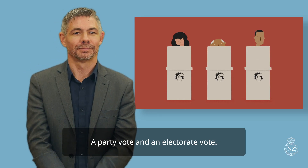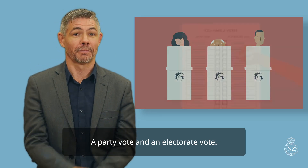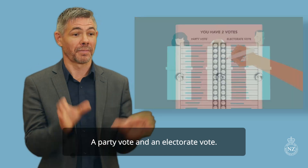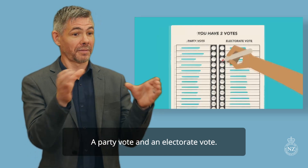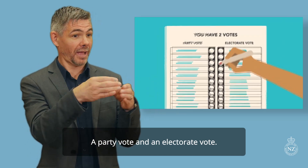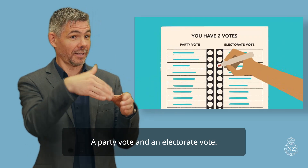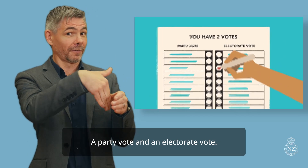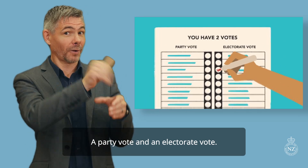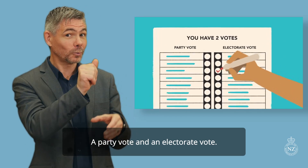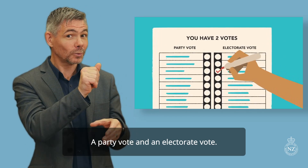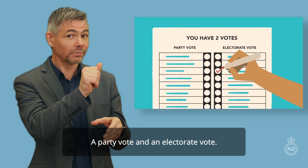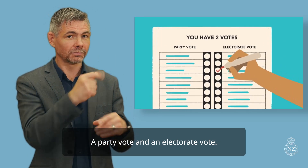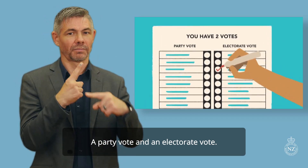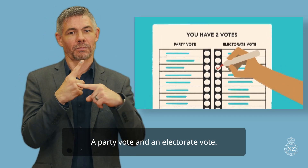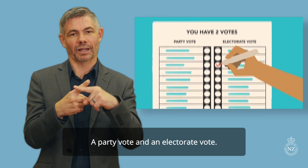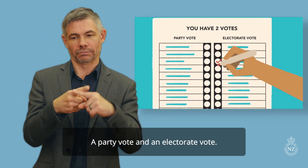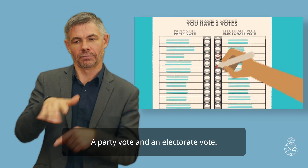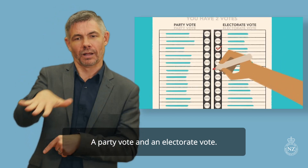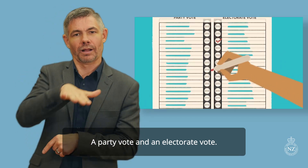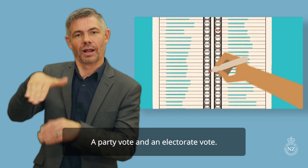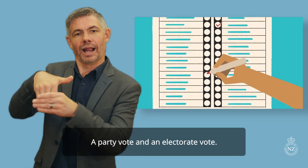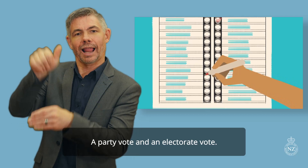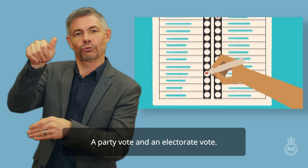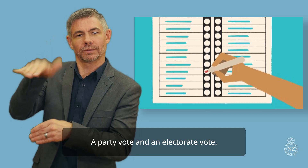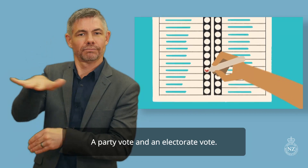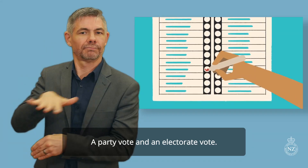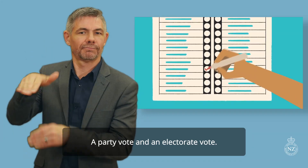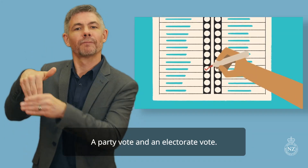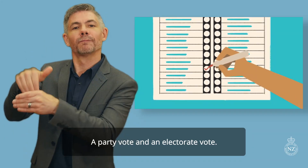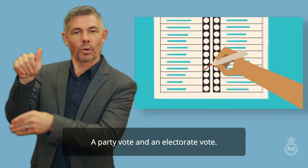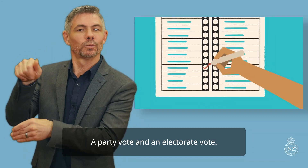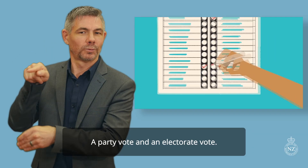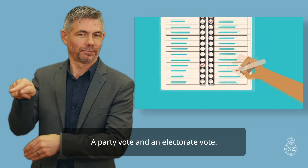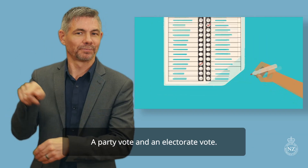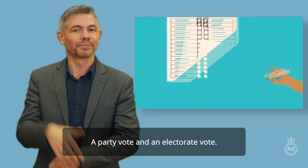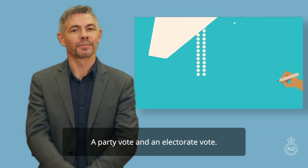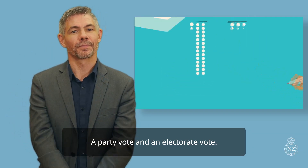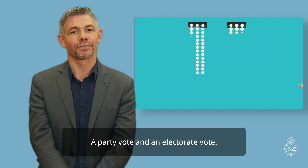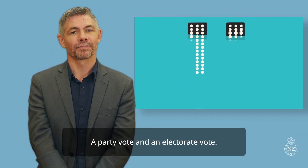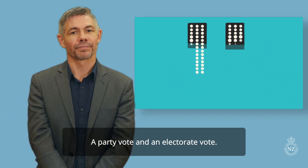Ko te pōti ā-pāti me te pōti ā-rohe.